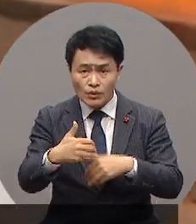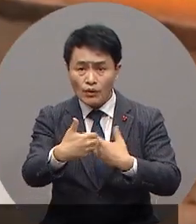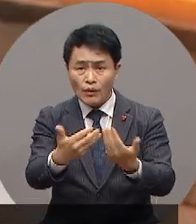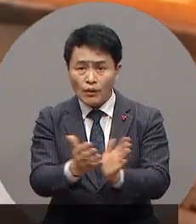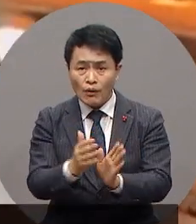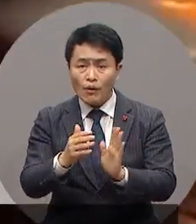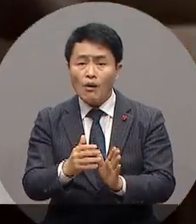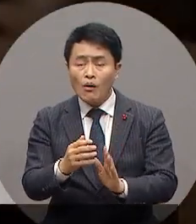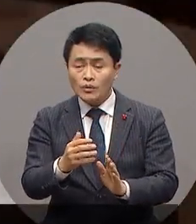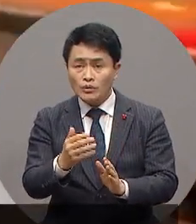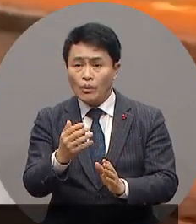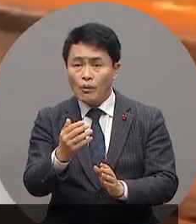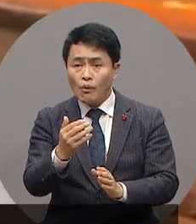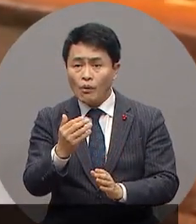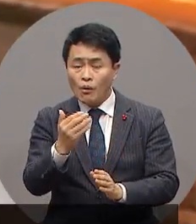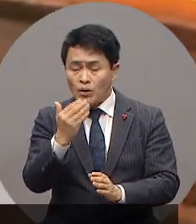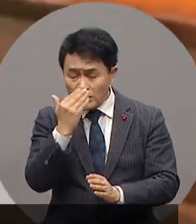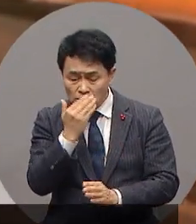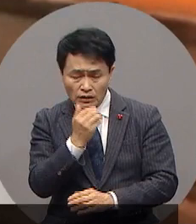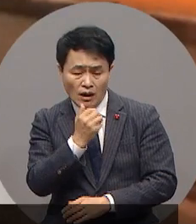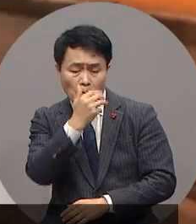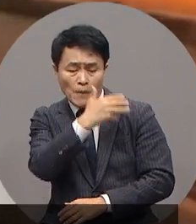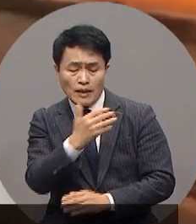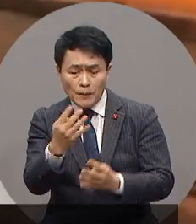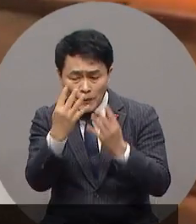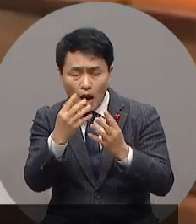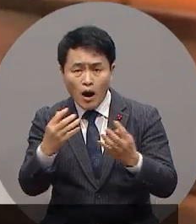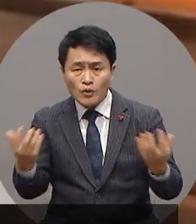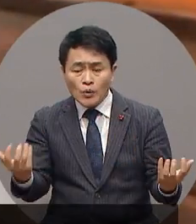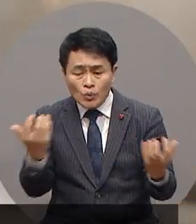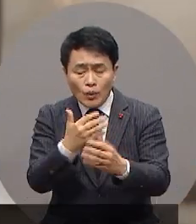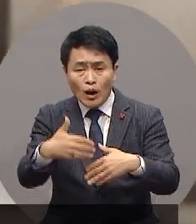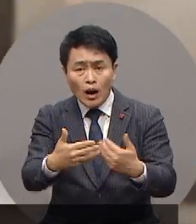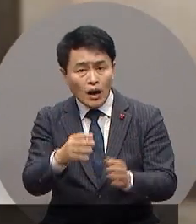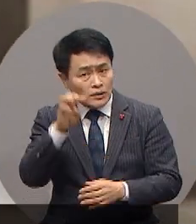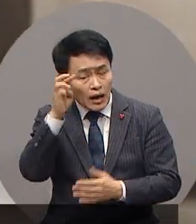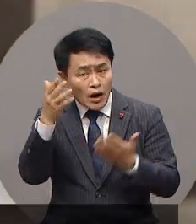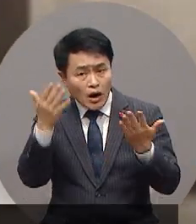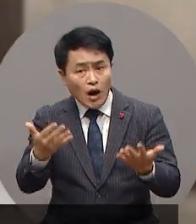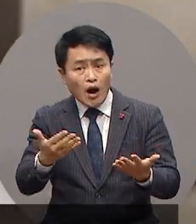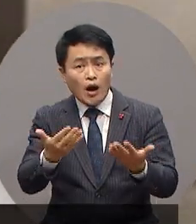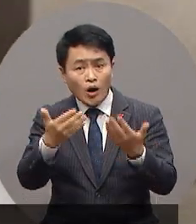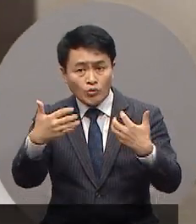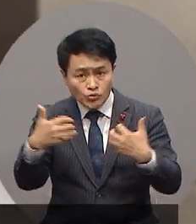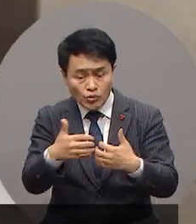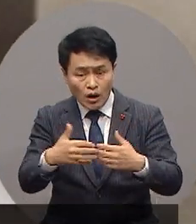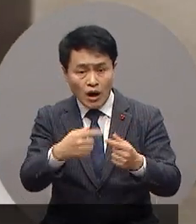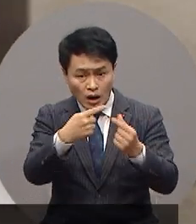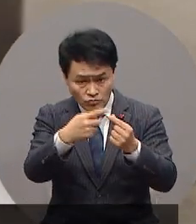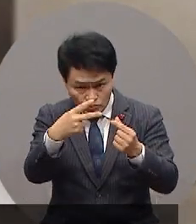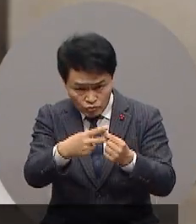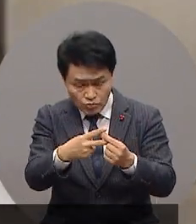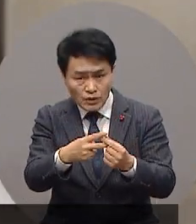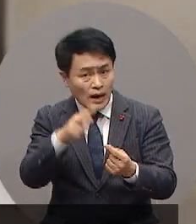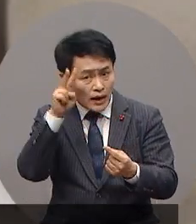이스라엘과 하마스는 지난달 24일 하마스에붙잡힌 인질과 이스라엘에 수감된 팔레스타인인을 교환하는 조건으로 나흘간의 휴전을 맺었고 이후 두 차례에